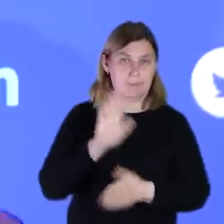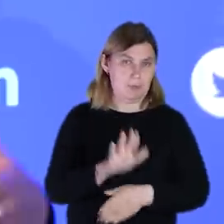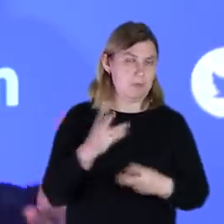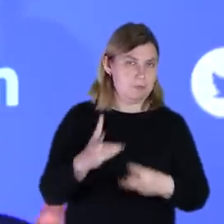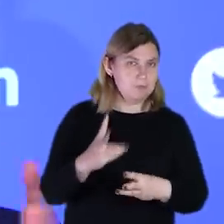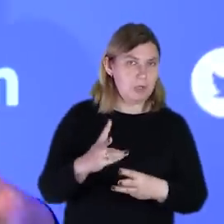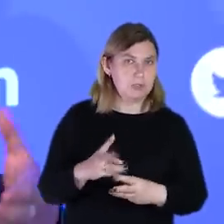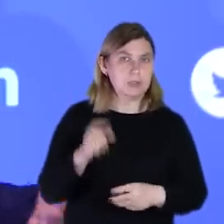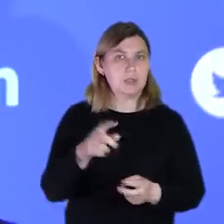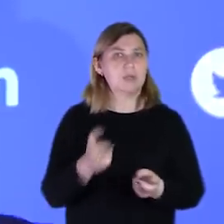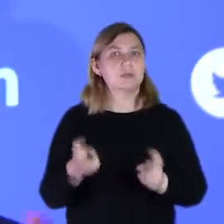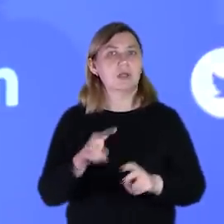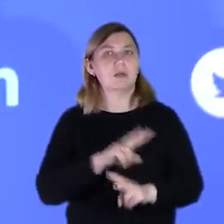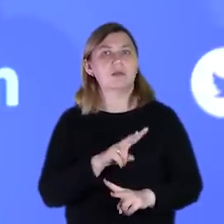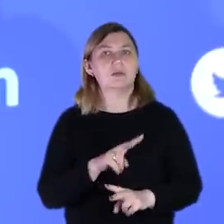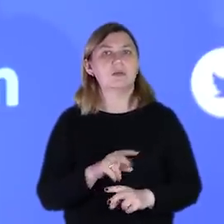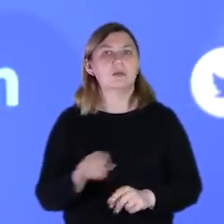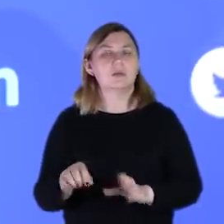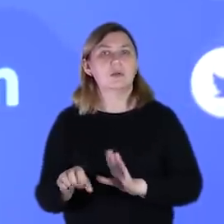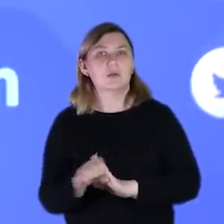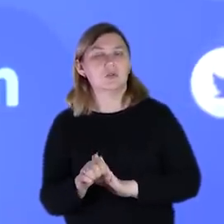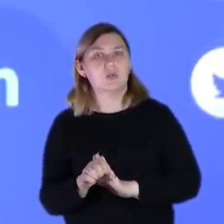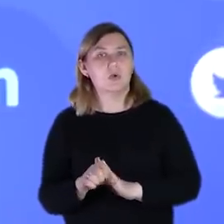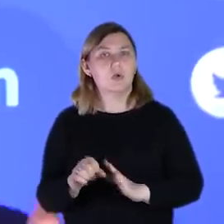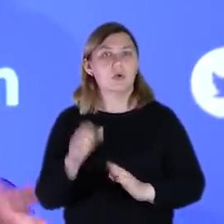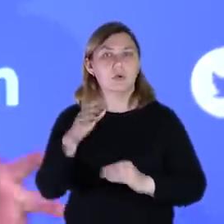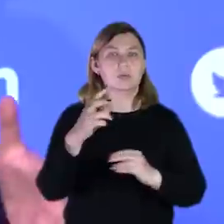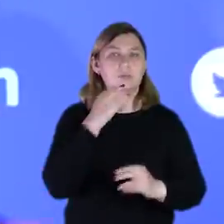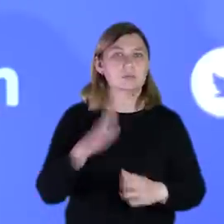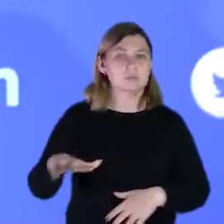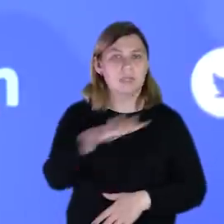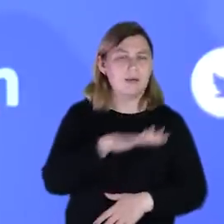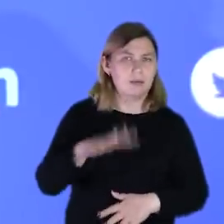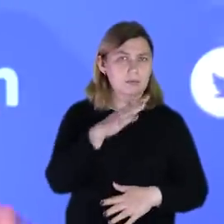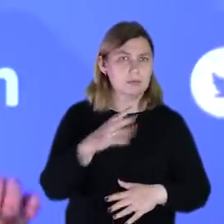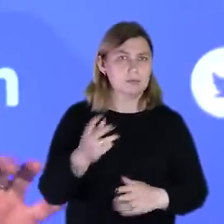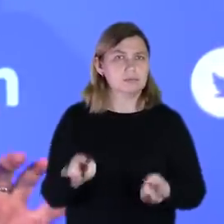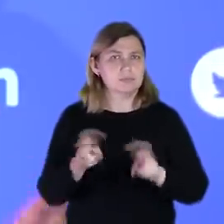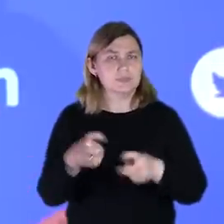W szczególności do założeń etatowych, do budowy struktur terenowych, więc bardziej na